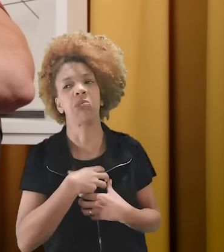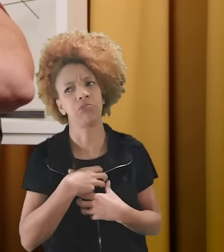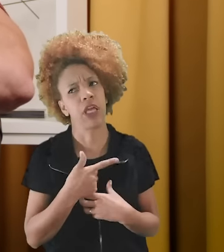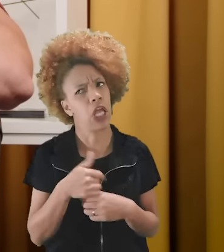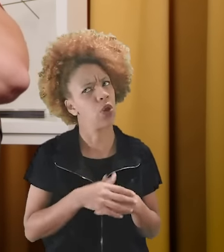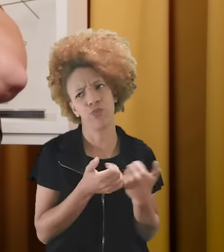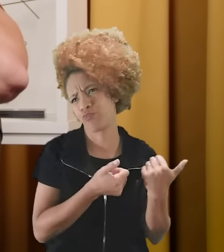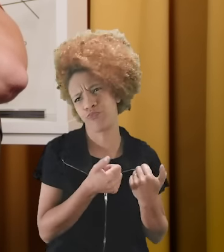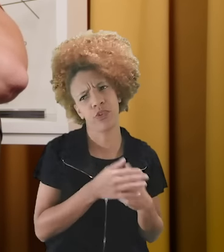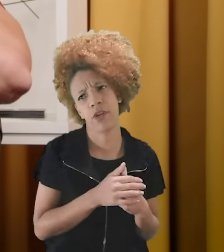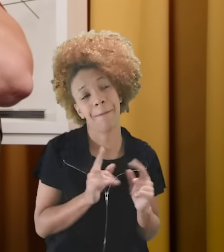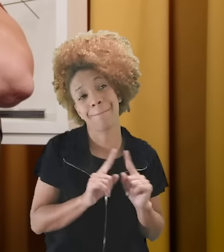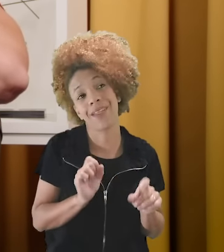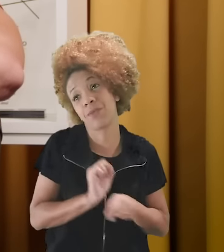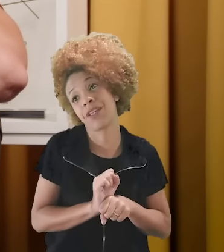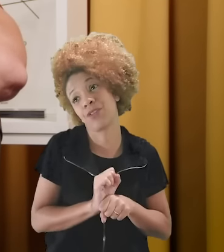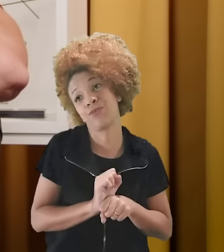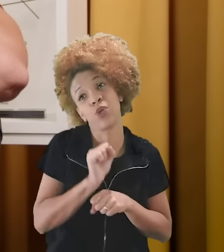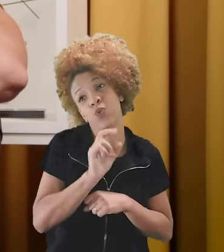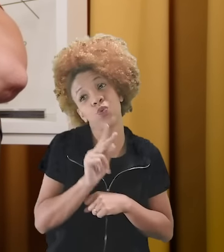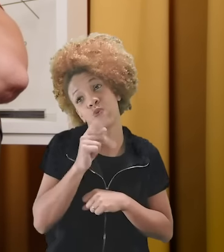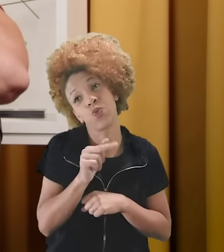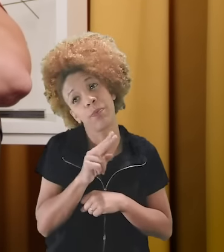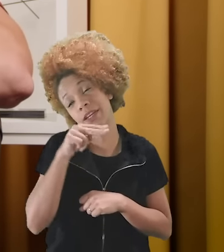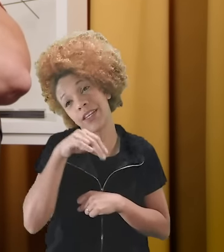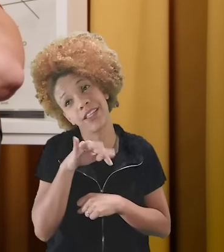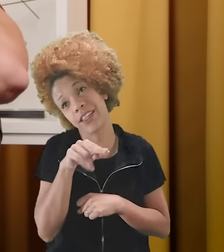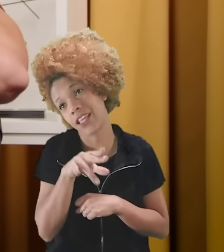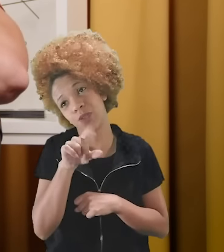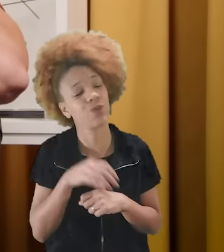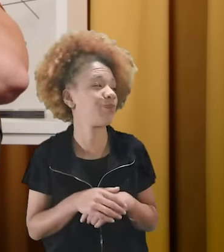eu sou muito zé videogame mas eu parei no Super Nintendo né ti obgado a não tá estudando nota